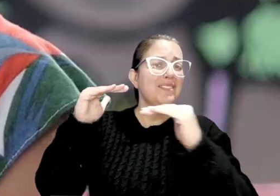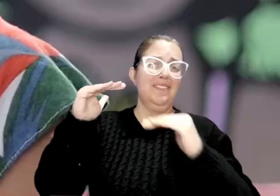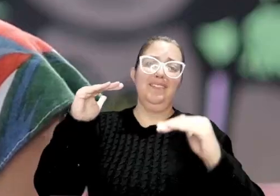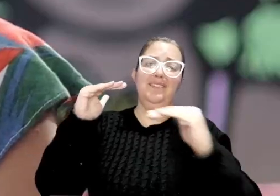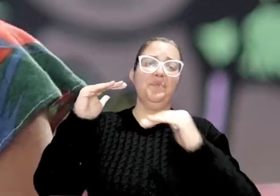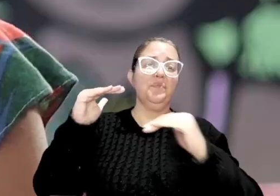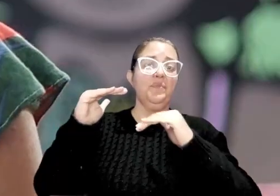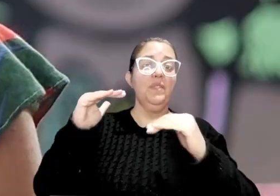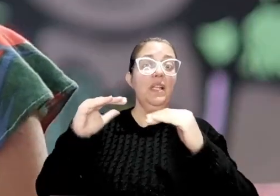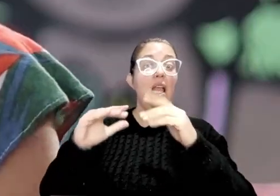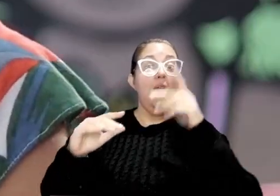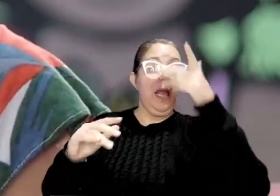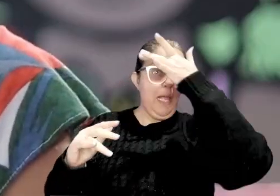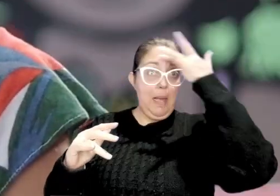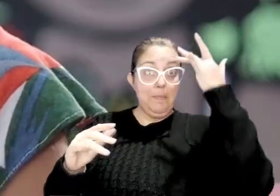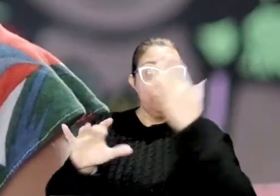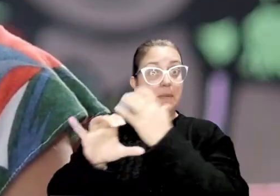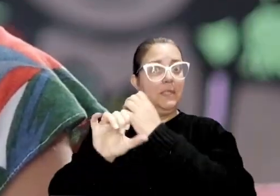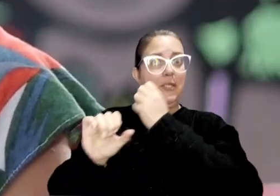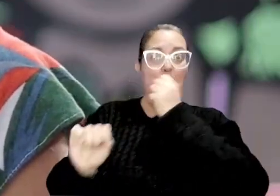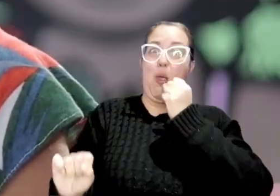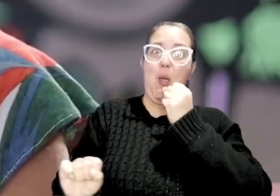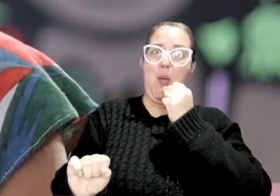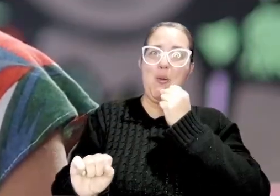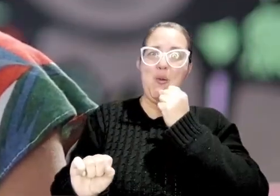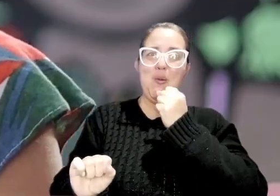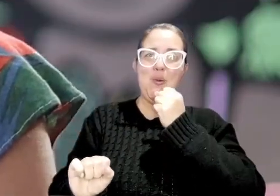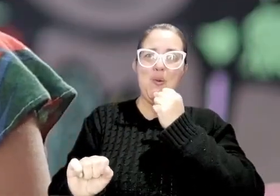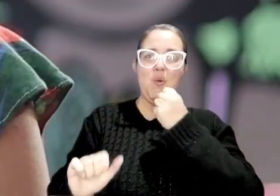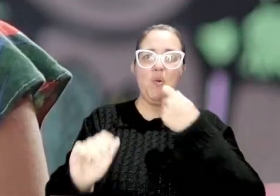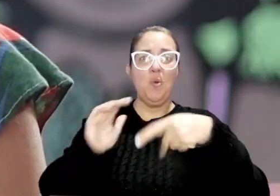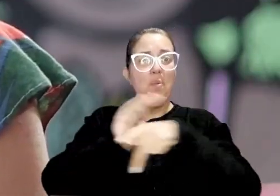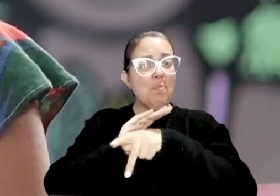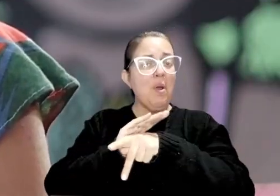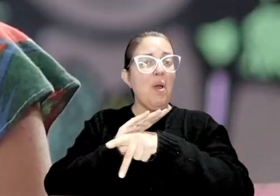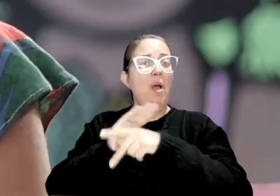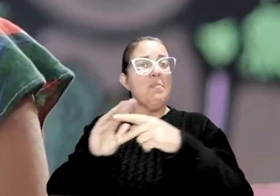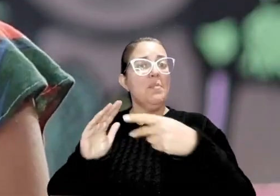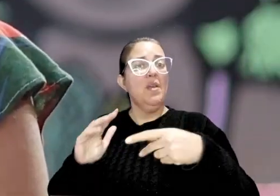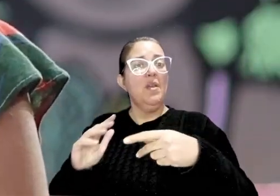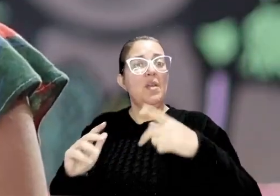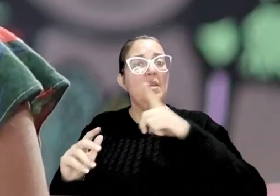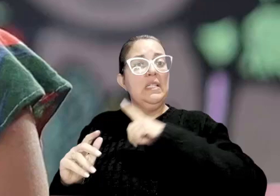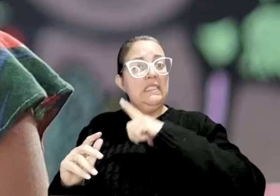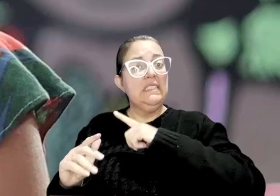carregar nas costas os impactos do do modelo de desenvolvimento e quem lucra com os bônus né então